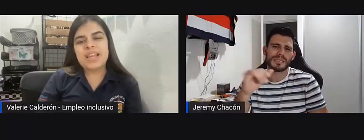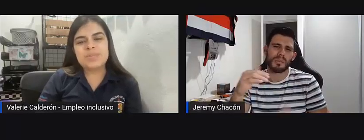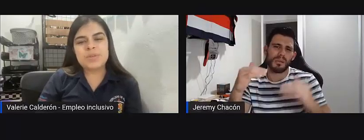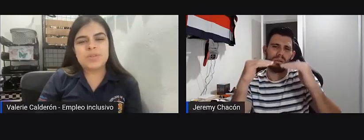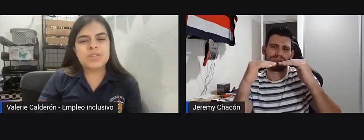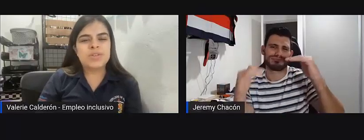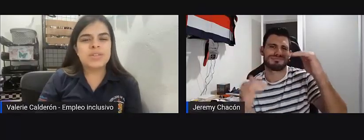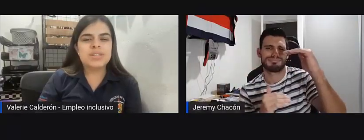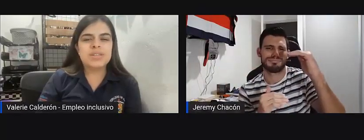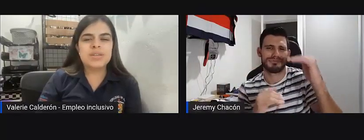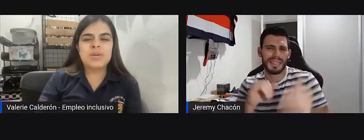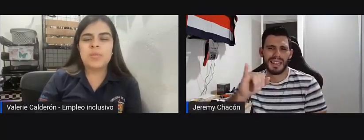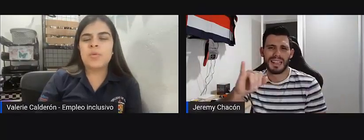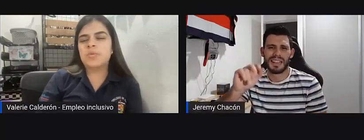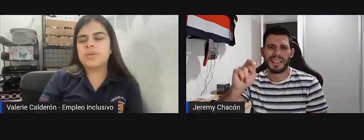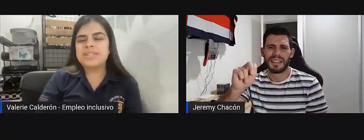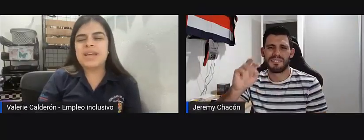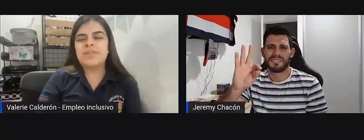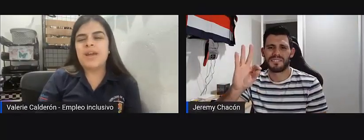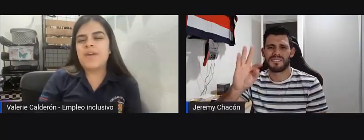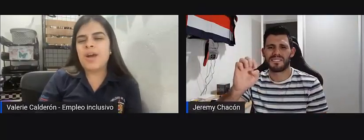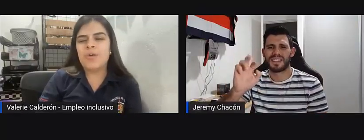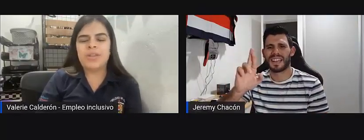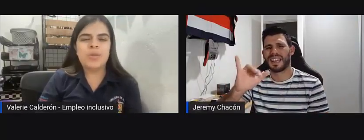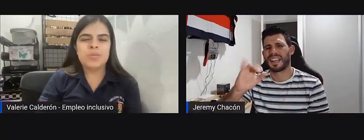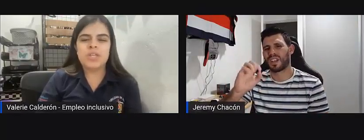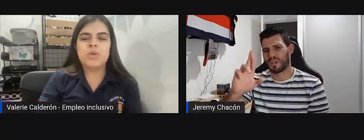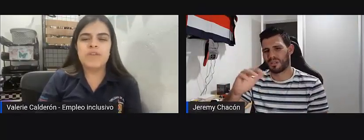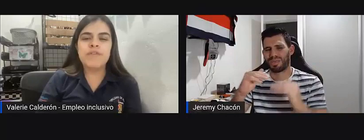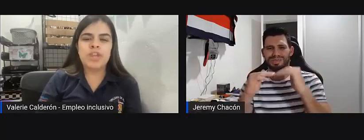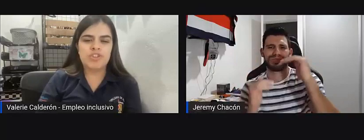piensan que las personas sordas así como que están abajo verdad como sé que son inferiores